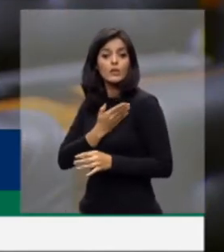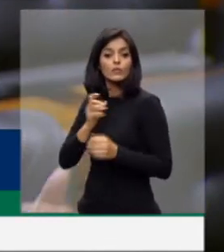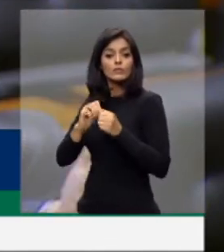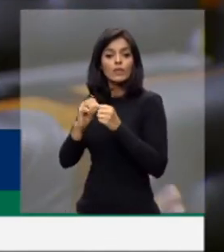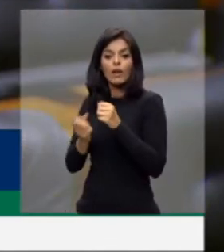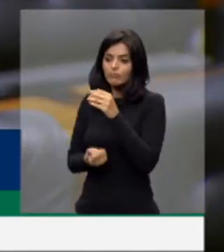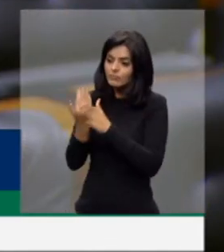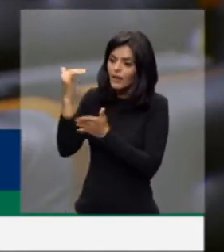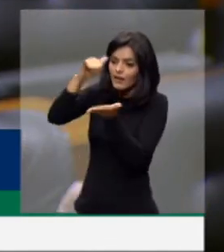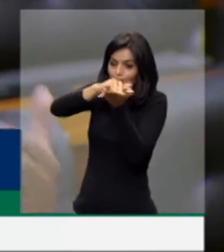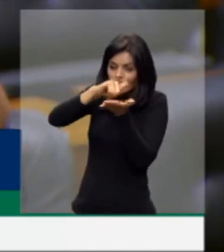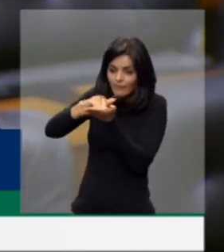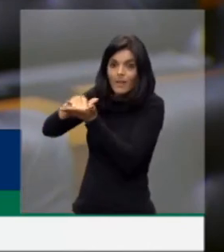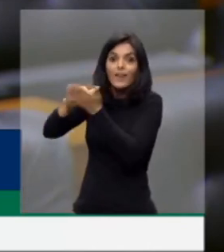LUGARES, SÃO PESSOAS QUE A GENTE CONHECE, INCLUSIVE,